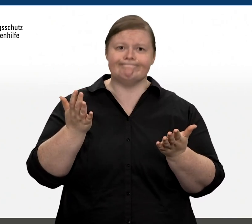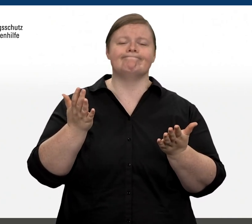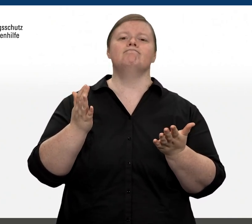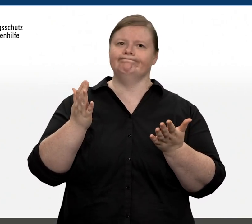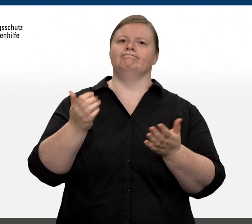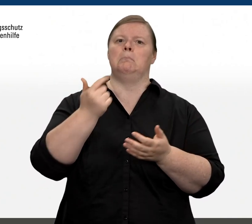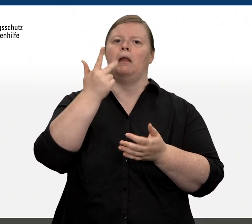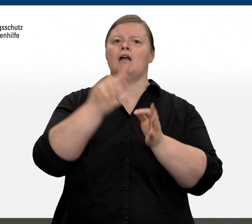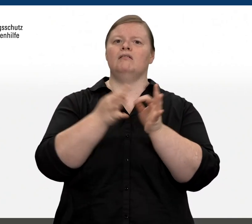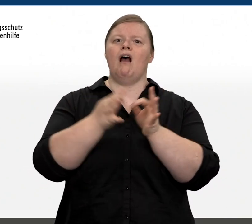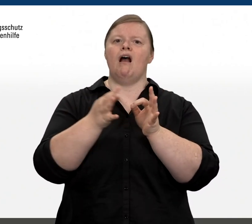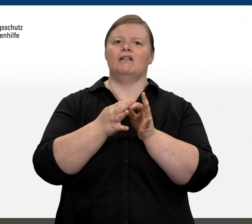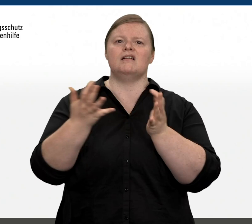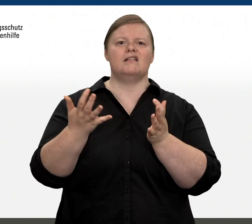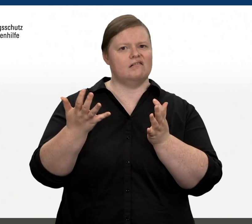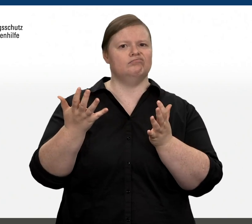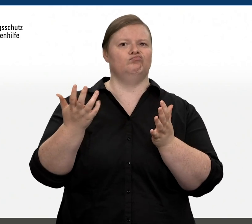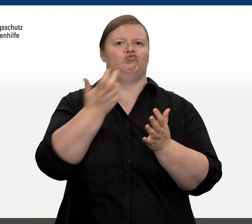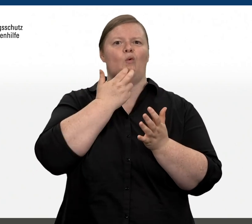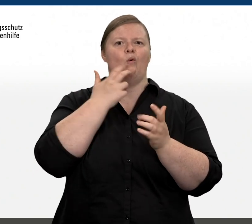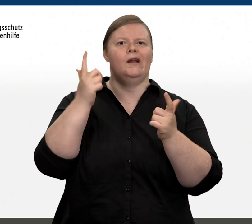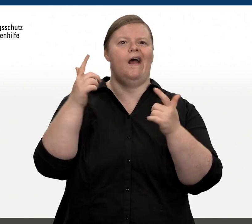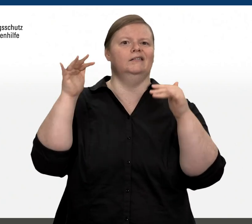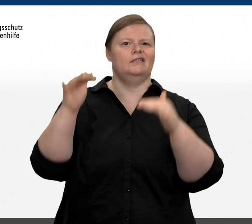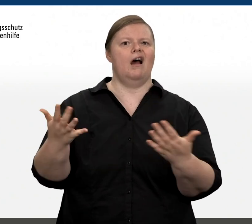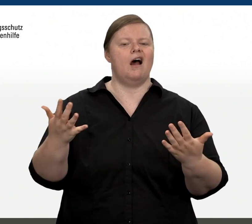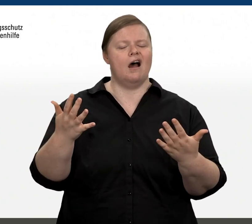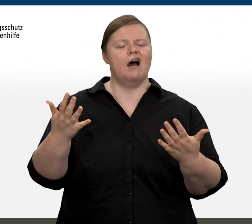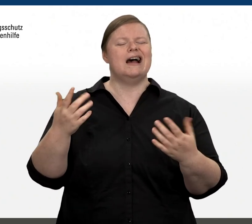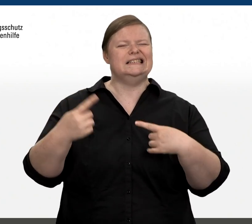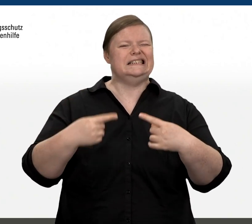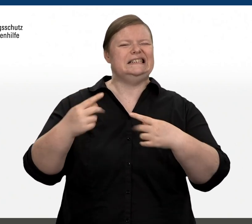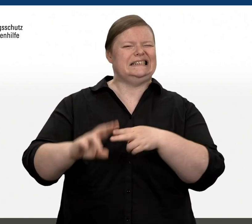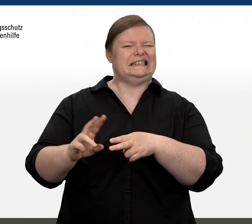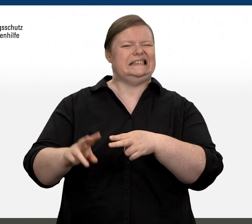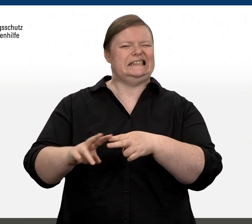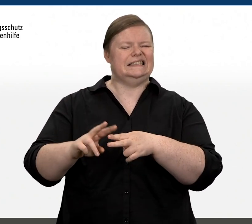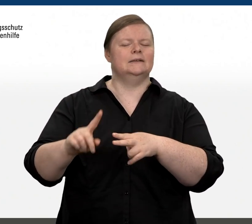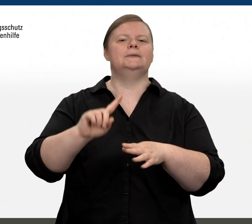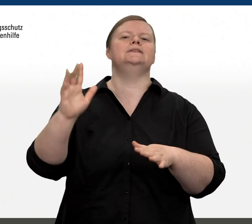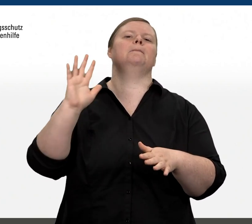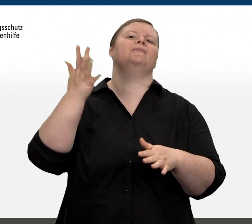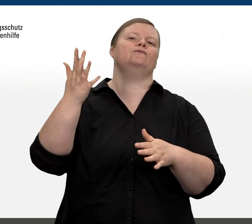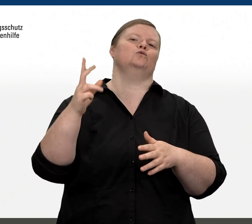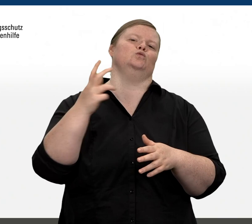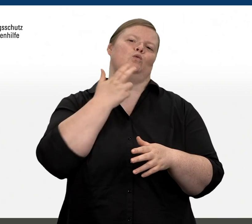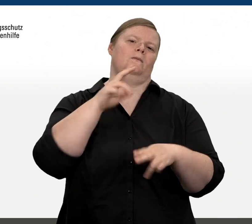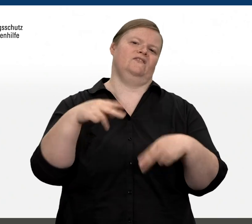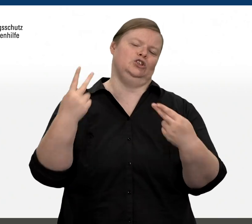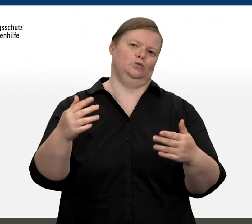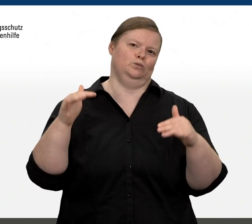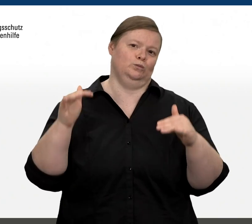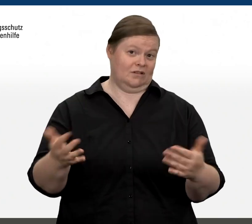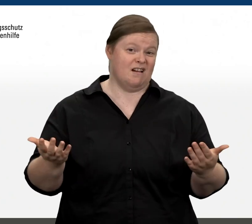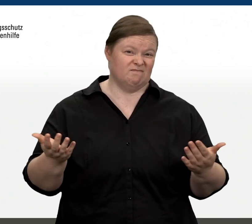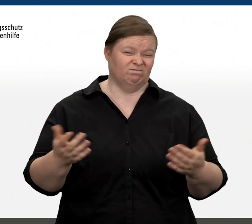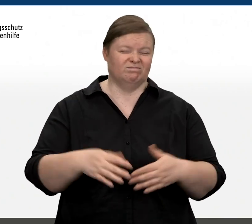durchaus auch einmal Tage dauern, bis der Strom wieder verfügbar ist.